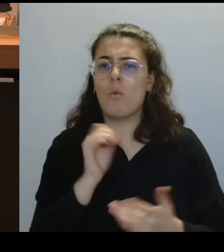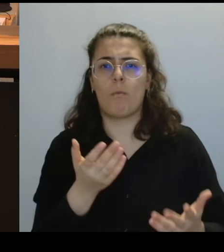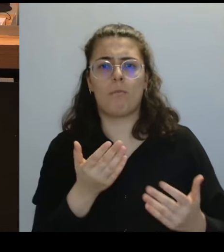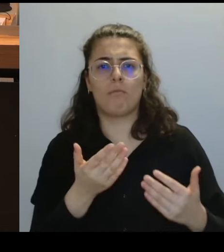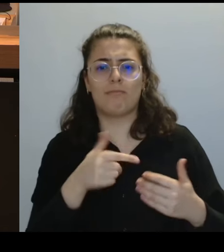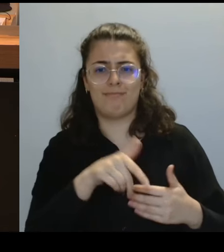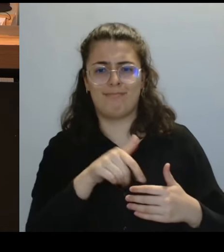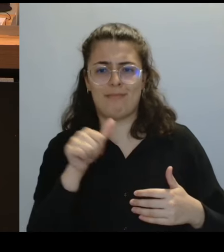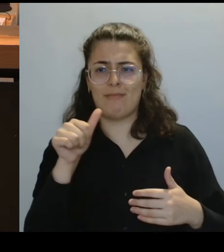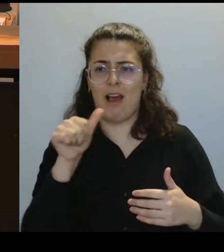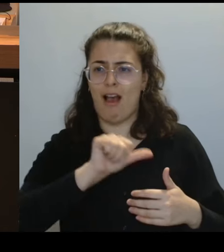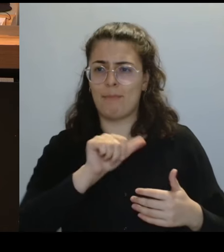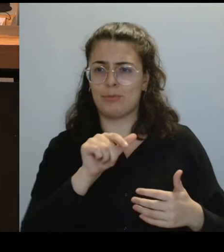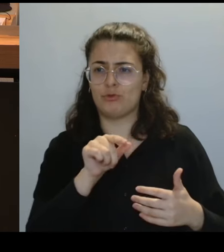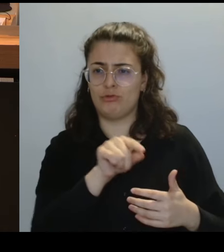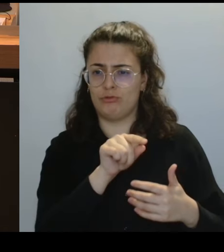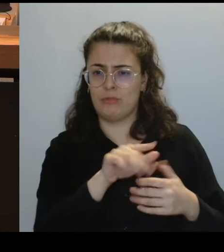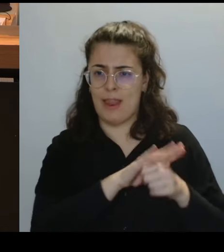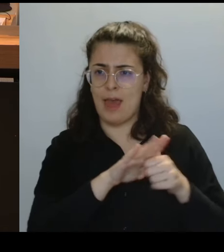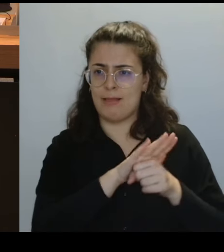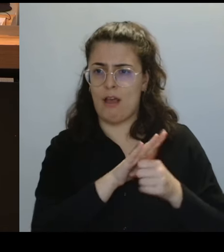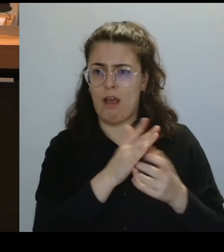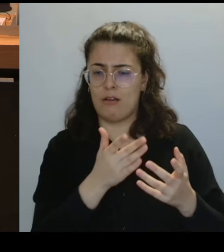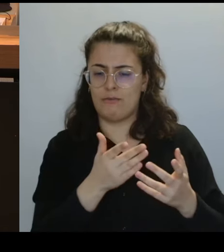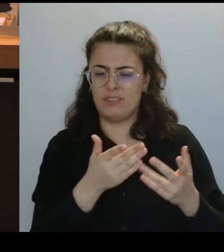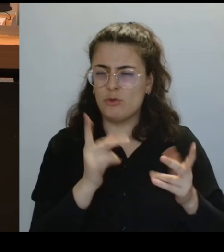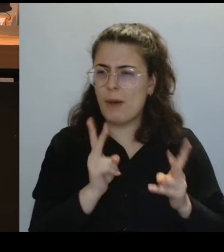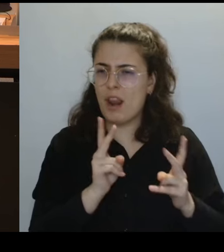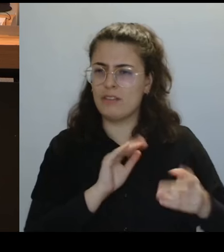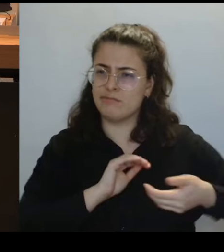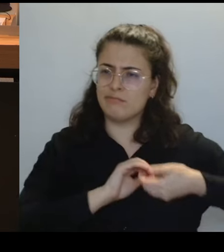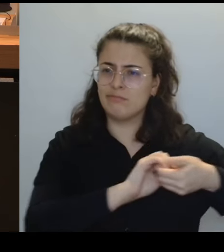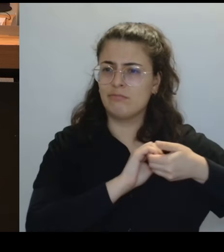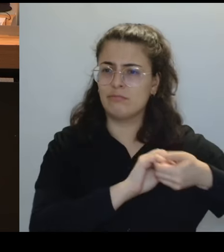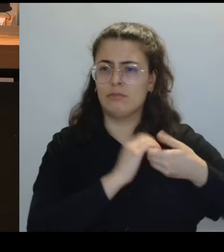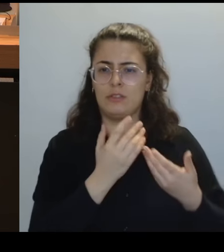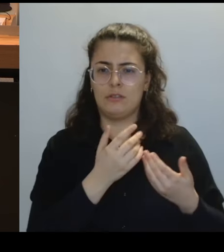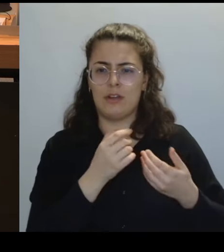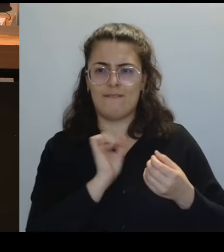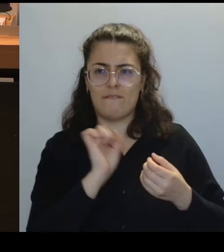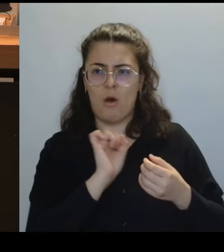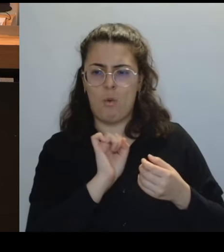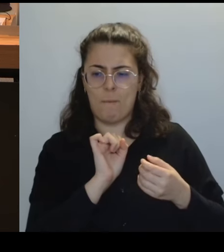Glaubensbrüder keine Flüchtlinge aus Gaza aufnehmen möchten.